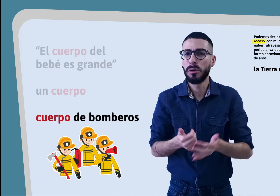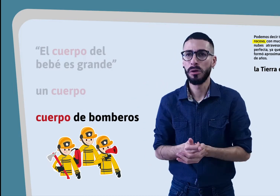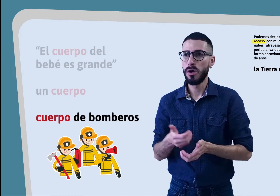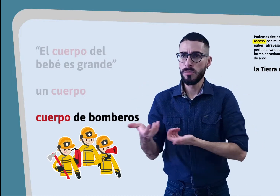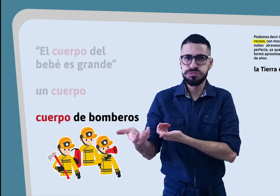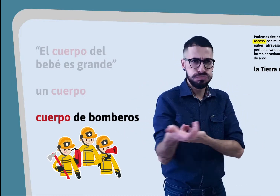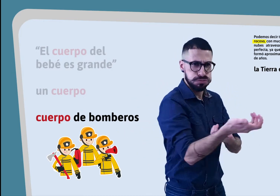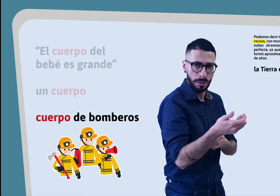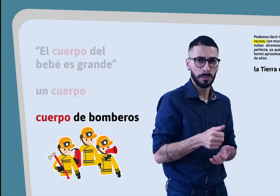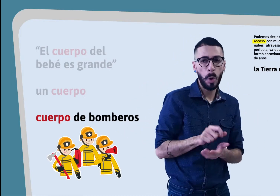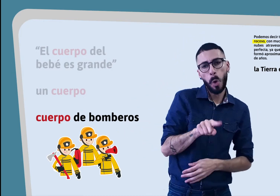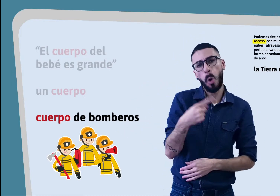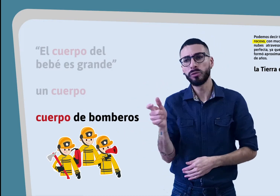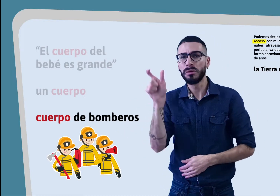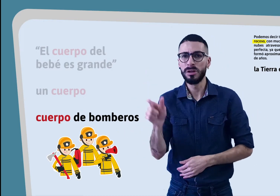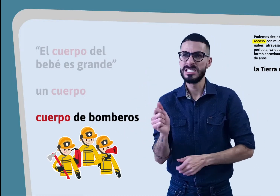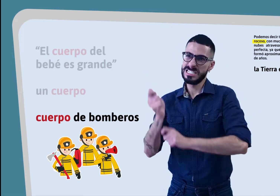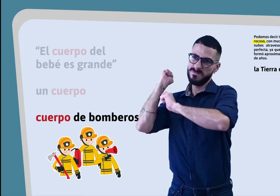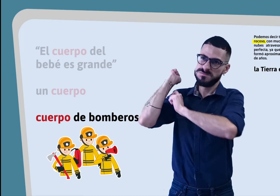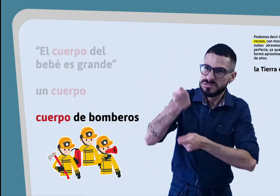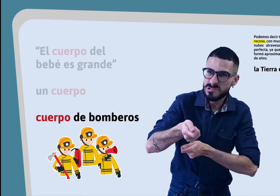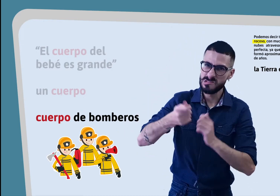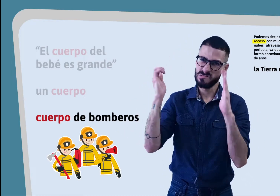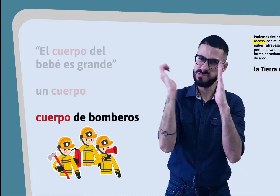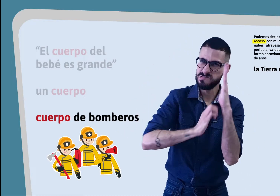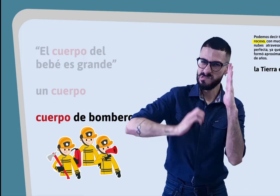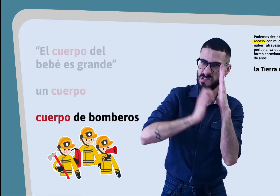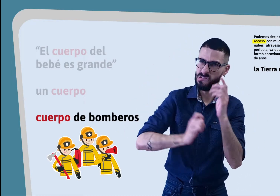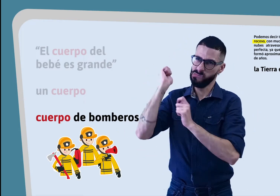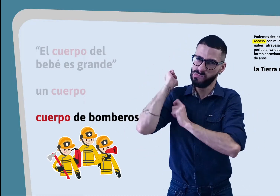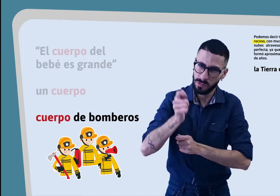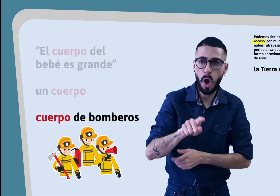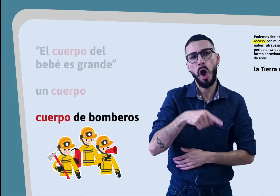uno usar la manguera, otro de golpear con una herramienta para abrir una pared o puerta,